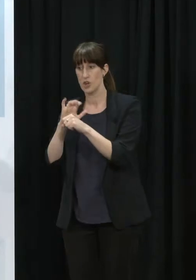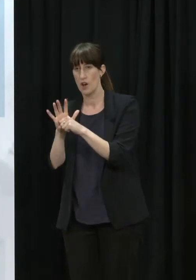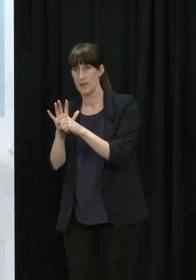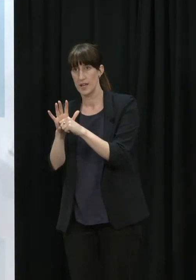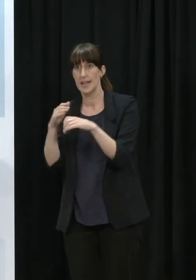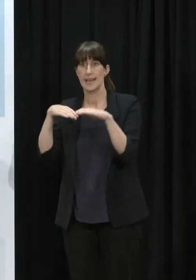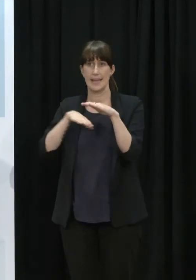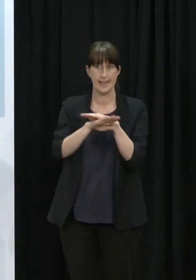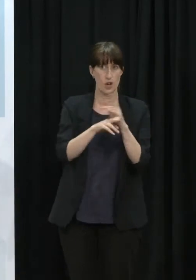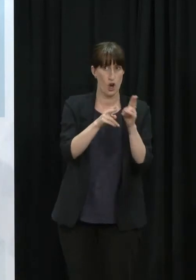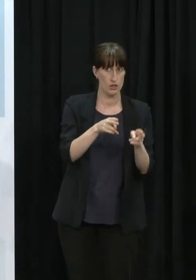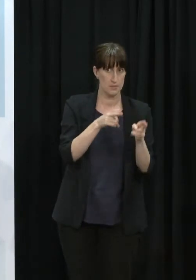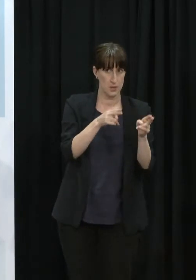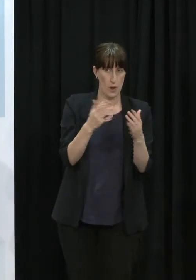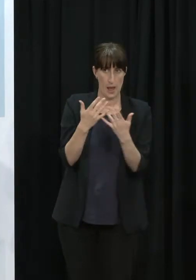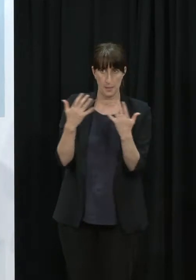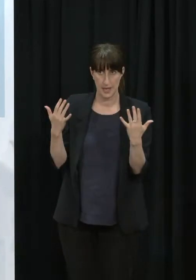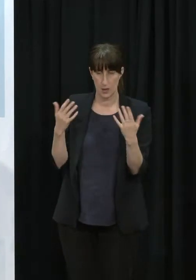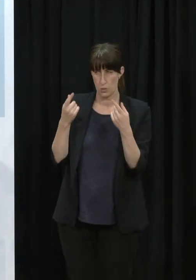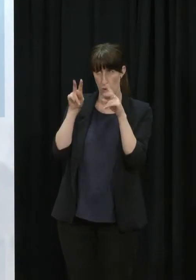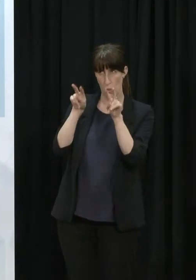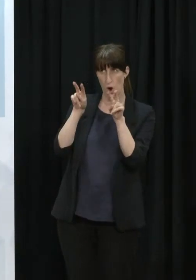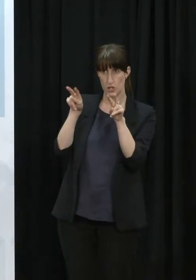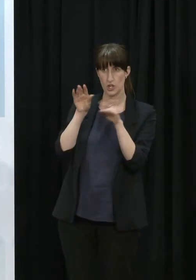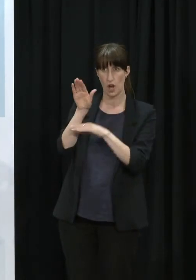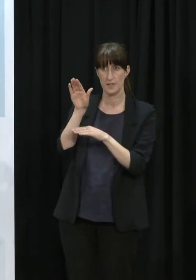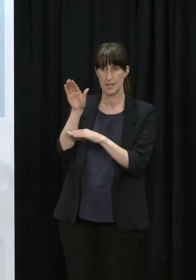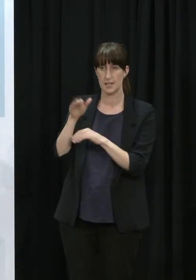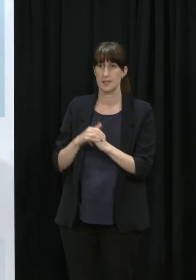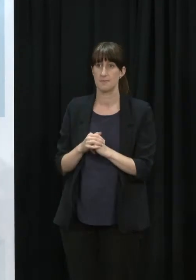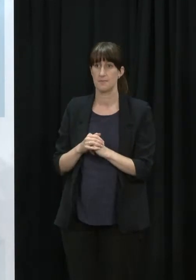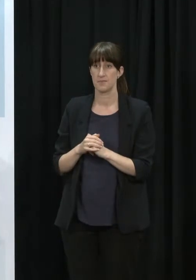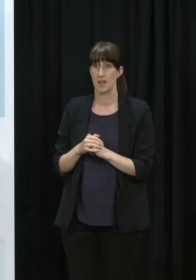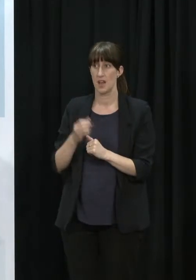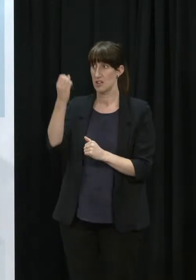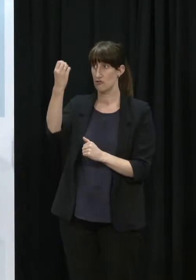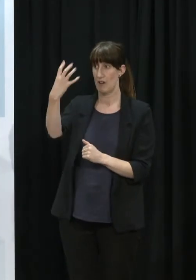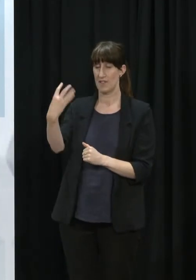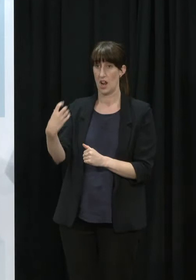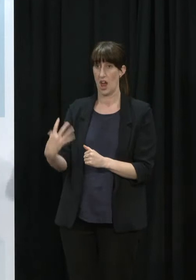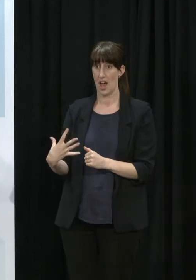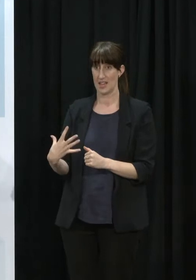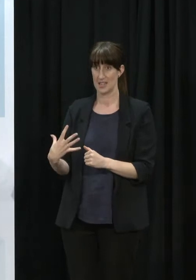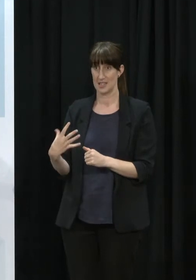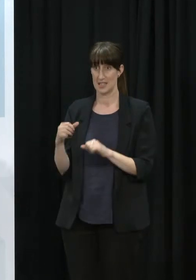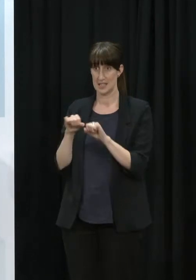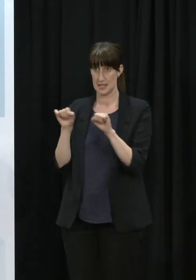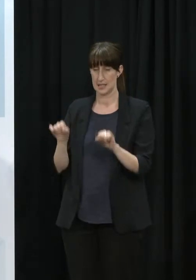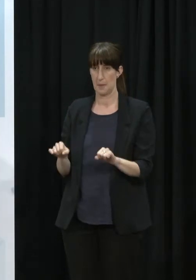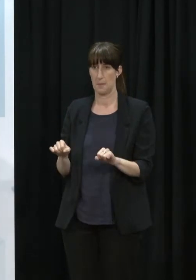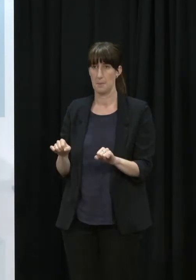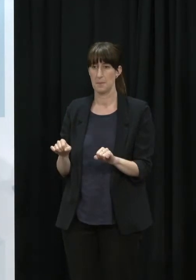Ko nga wiki e haere ana ko te pikinga nui o nga nama take kei a matou te kitenga huri noa i te ao e pa ana ki te whakaurunga ki te hohipera me